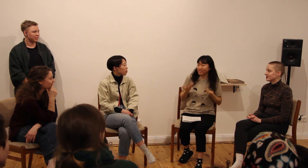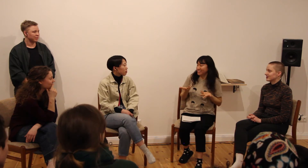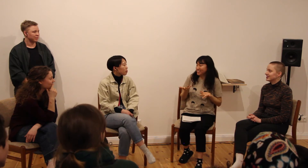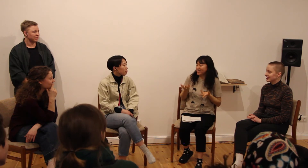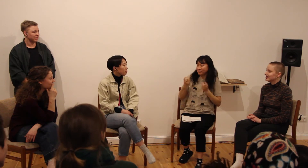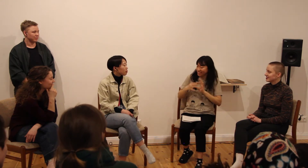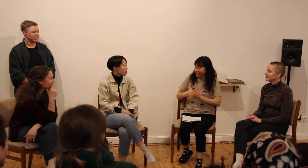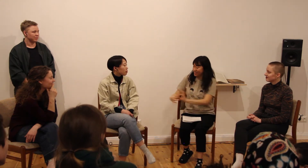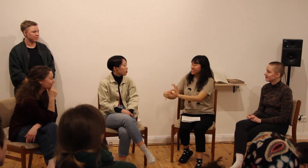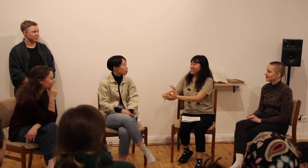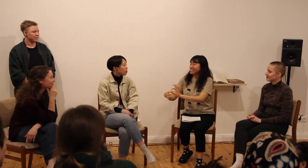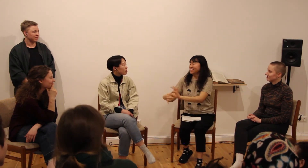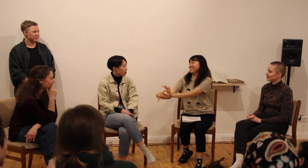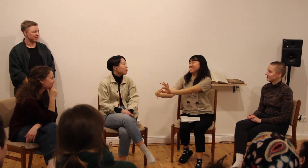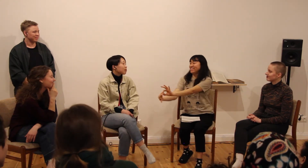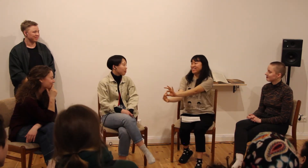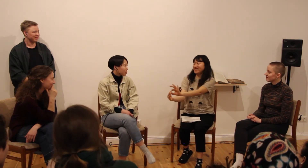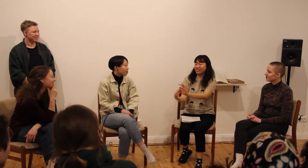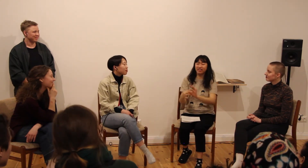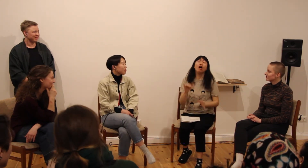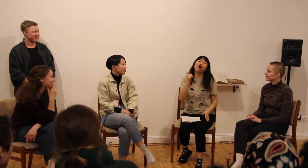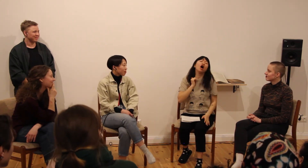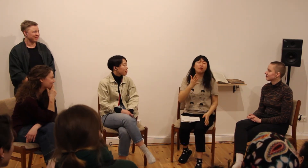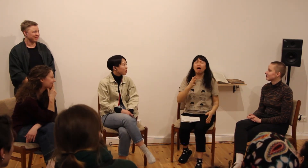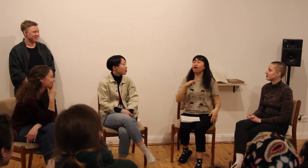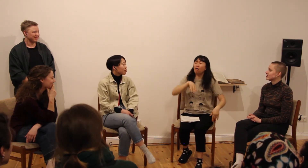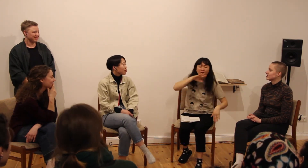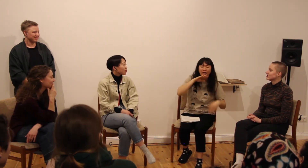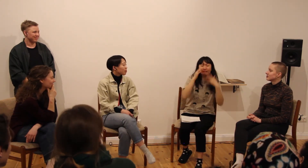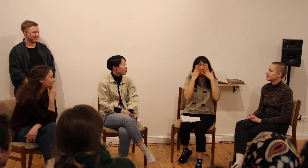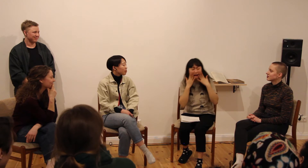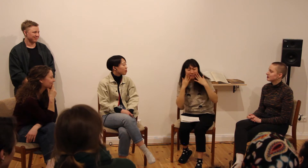Für mich und meine Kultur und meiner Sprache und da kann ich bei dir einfach nochmal anknüpfen und auch nochmal an den Film anknüpfen.